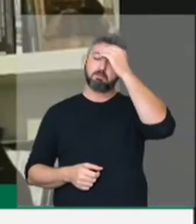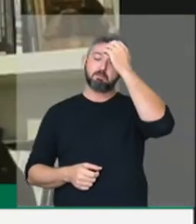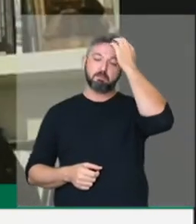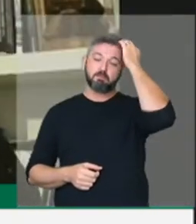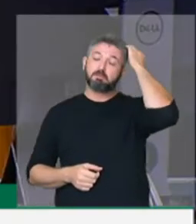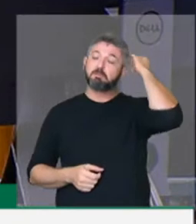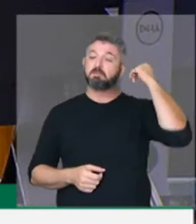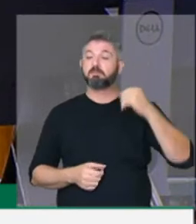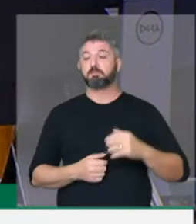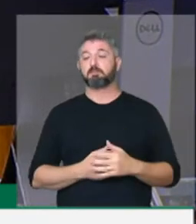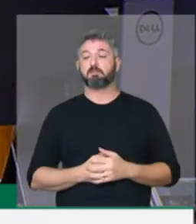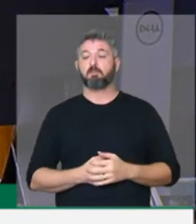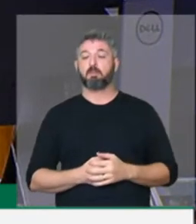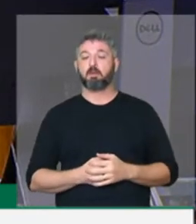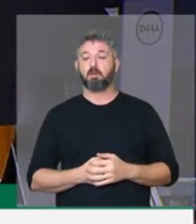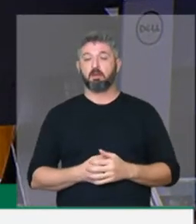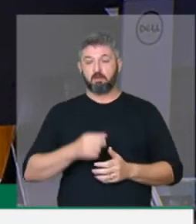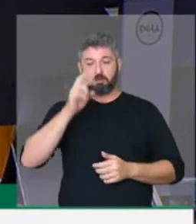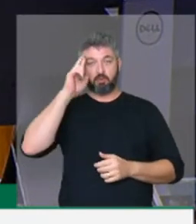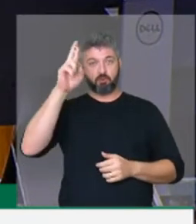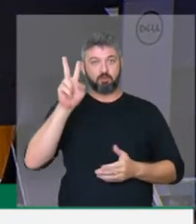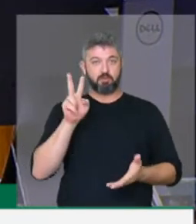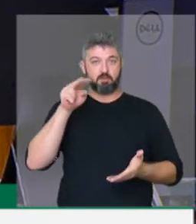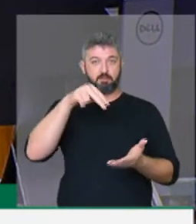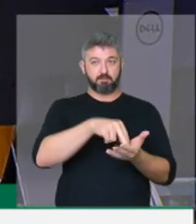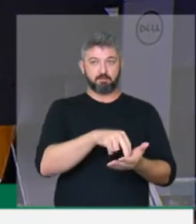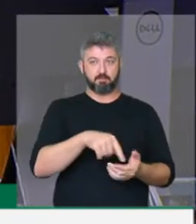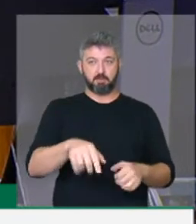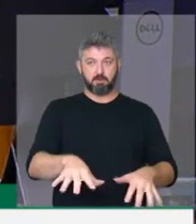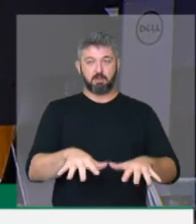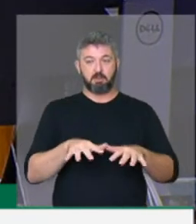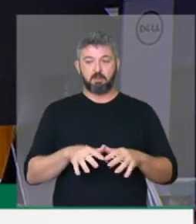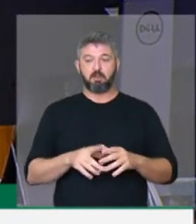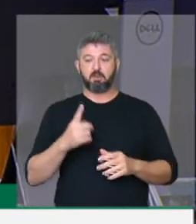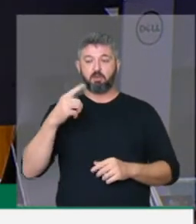LIDERANÇA DO PT TAMBÉM, PRESIDENTE. PARENTE PRNT ESTÁ EM SEGUIDA. ENQUANTO V.EXA. SE DIRIGE AO PLENÁRIO...